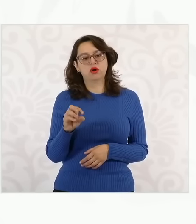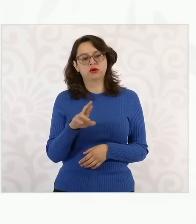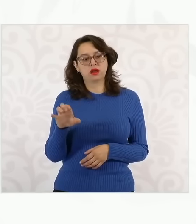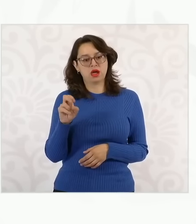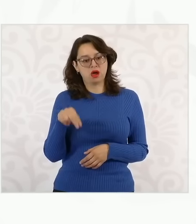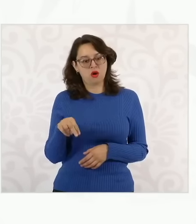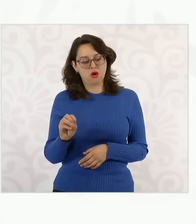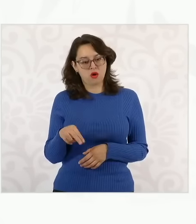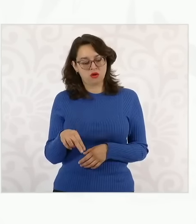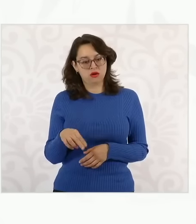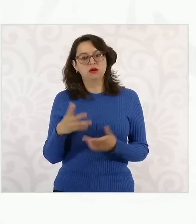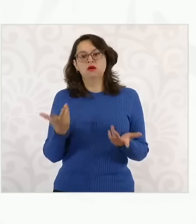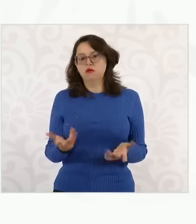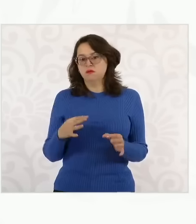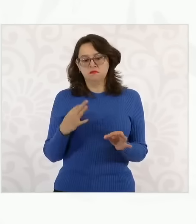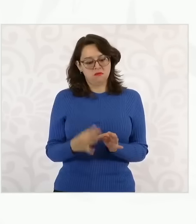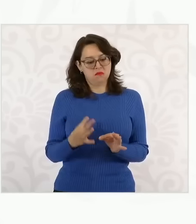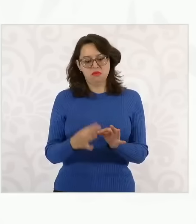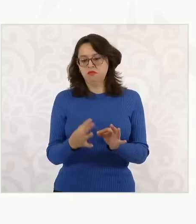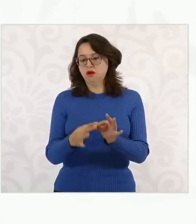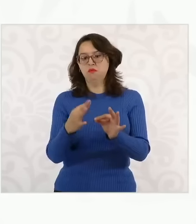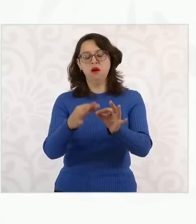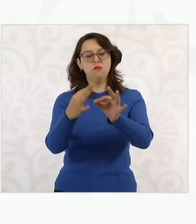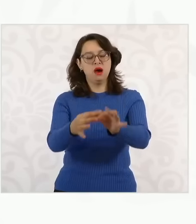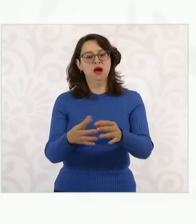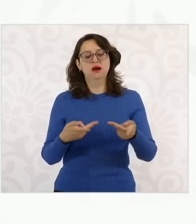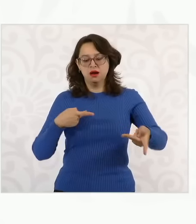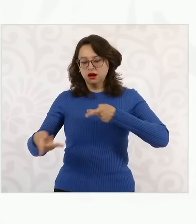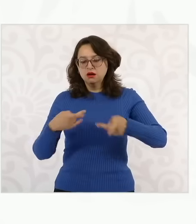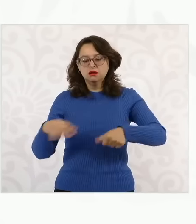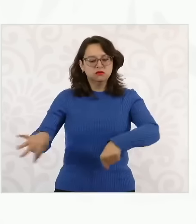estamos entregando resultados. En todos ellos generamos planos, especificaciones, informes